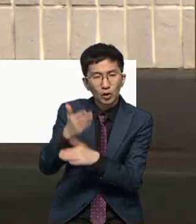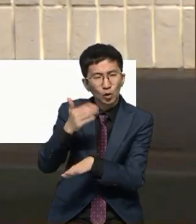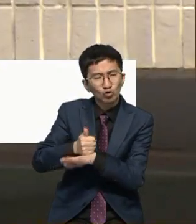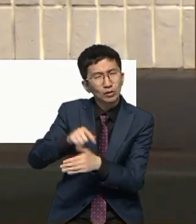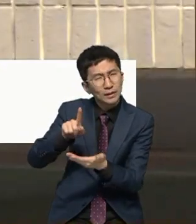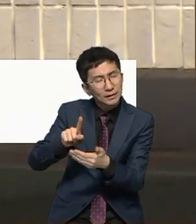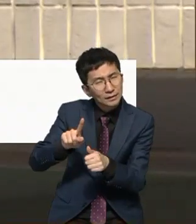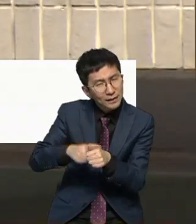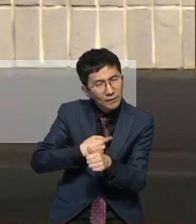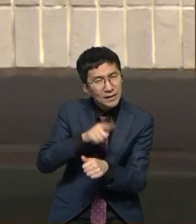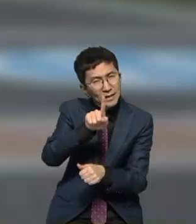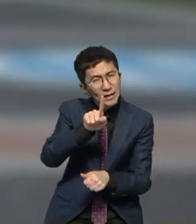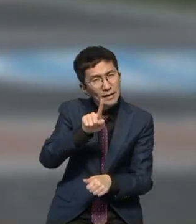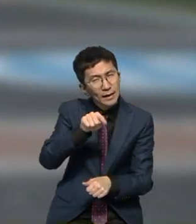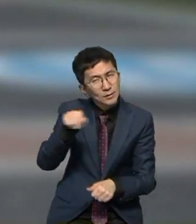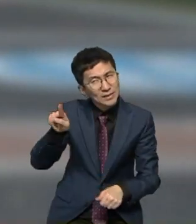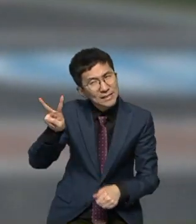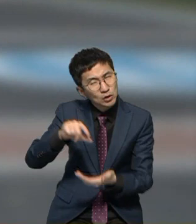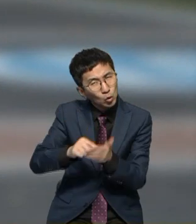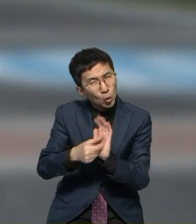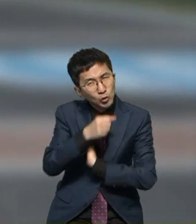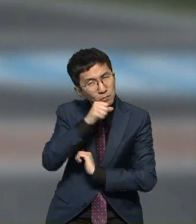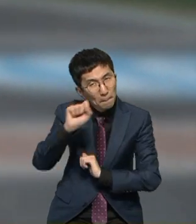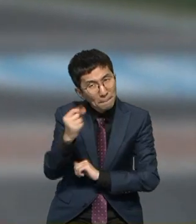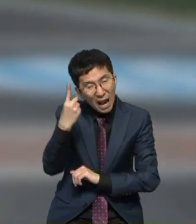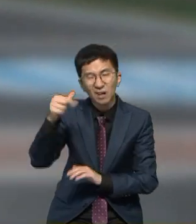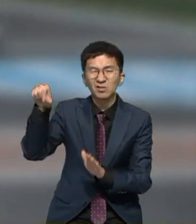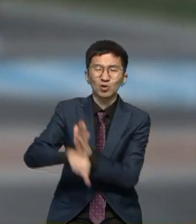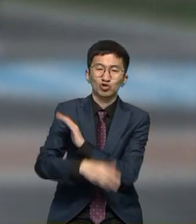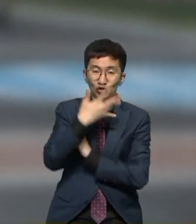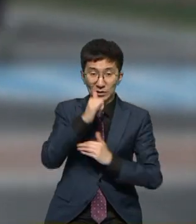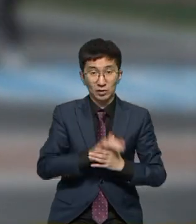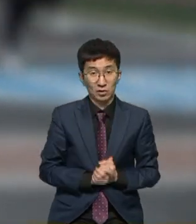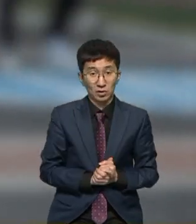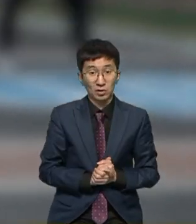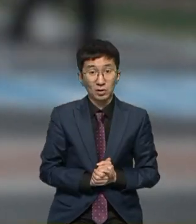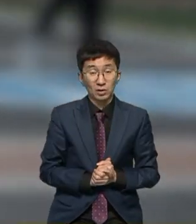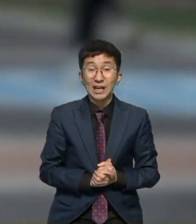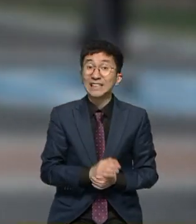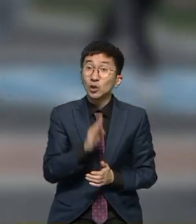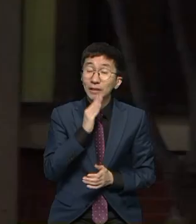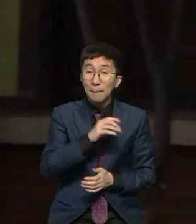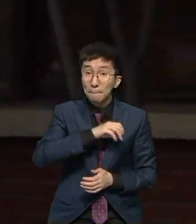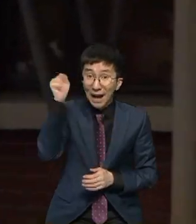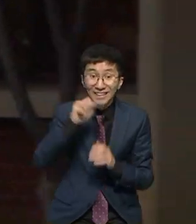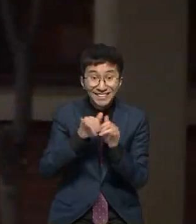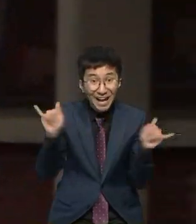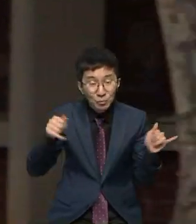(기자) 특히 기존 정답자들이나 요 며칠 새 수시와 정시 지원에 갈림길에 서야